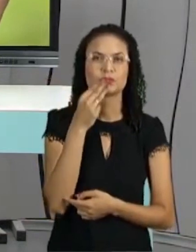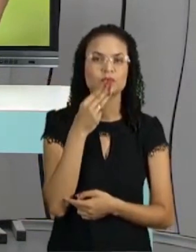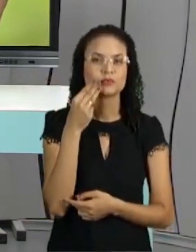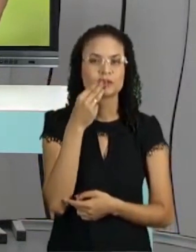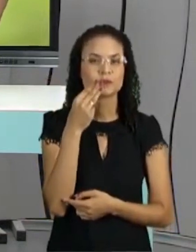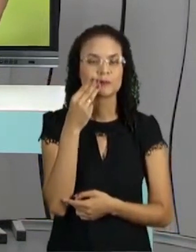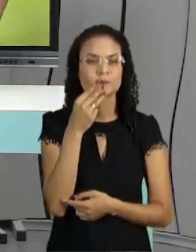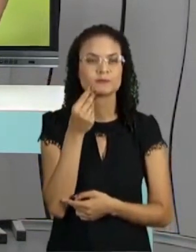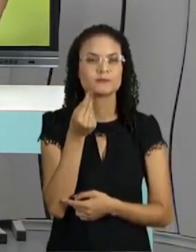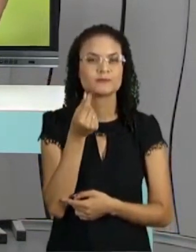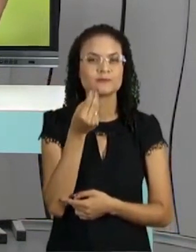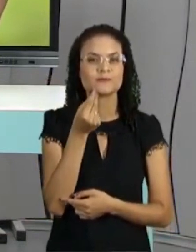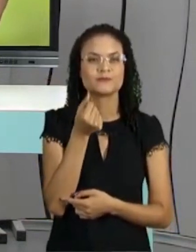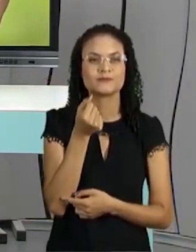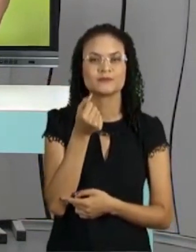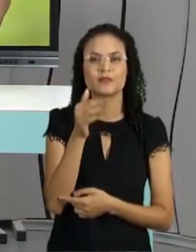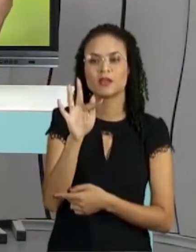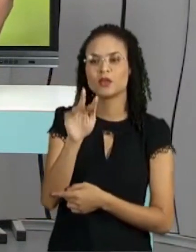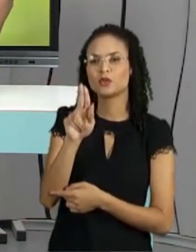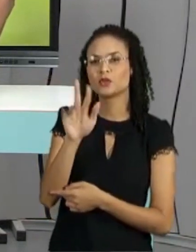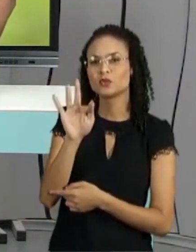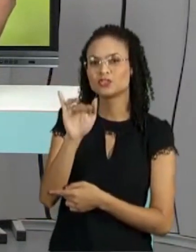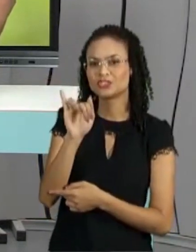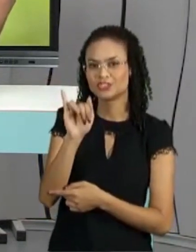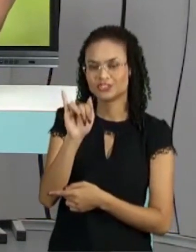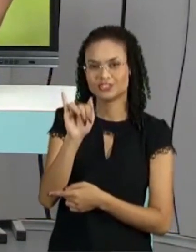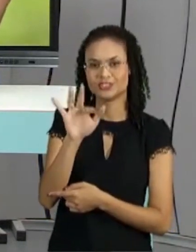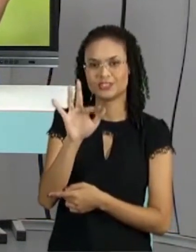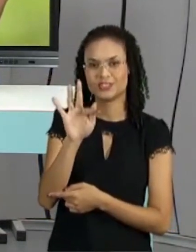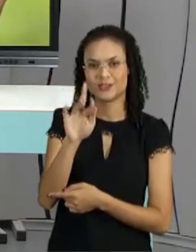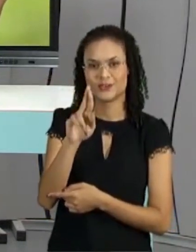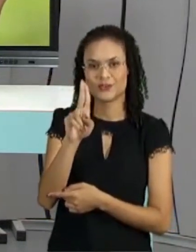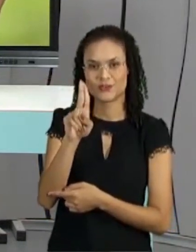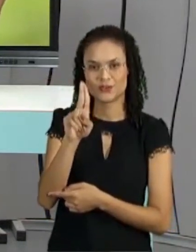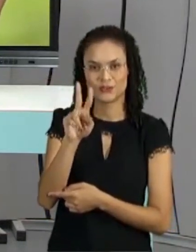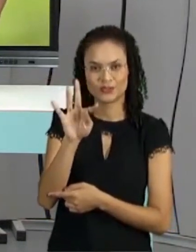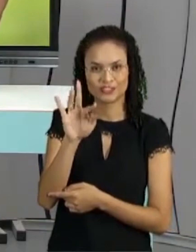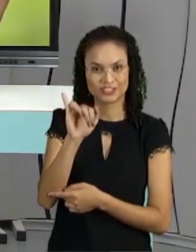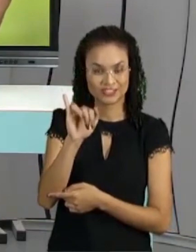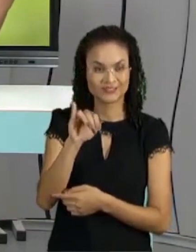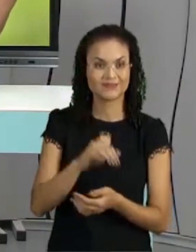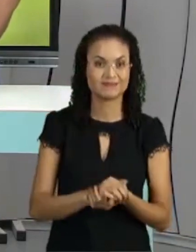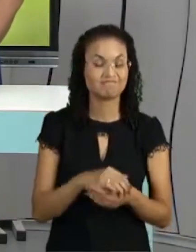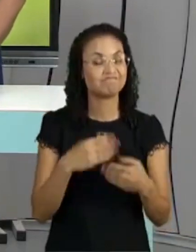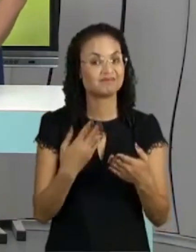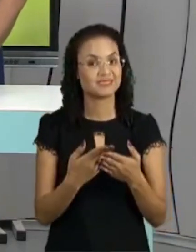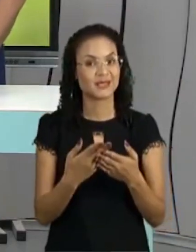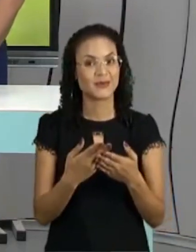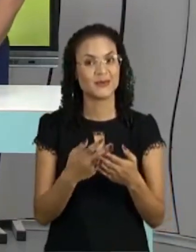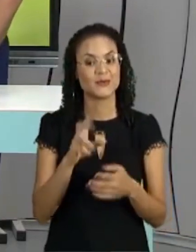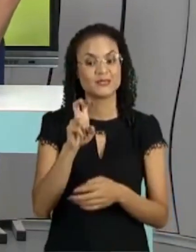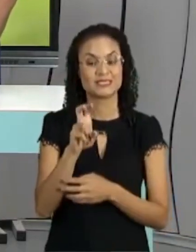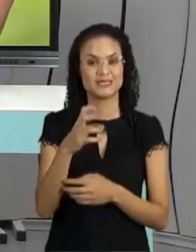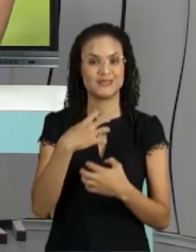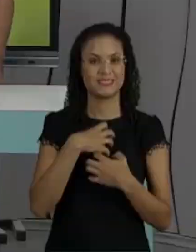tutti-frutti. Exatamente. São os nossos órgãos do sentido. Muito obrigada, Márcia.